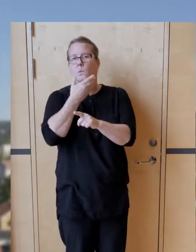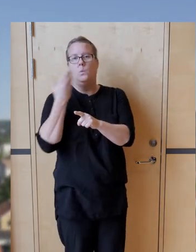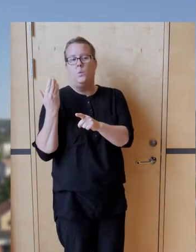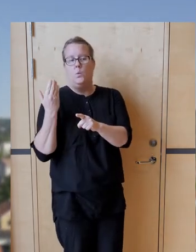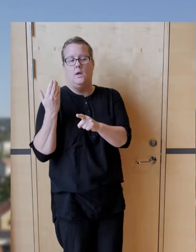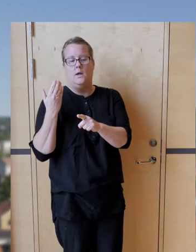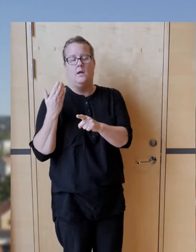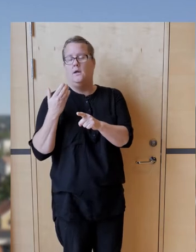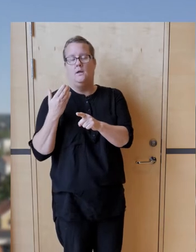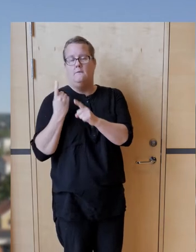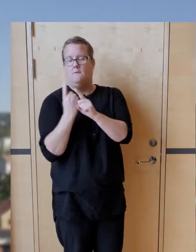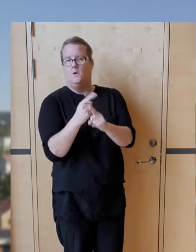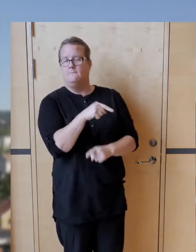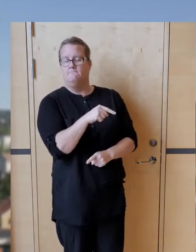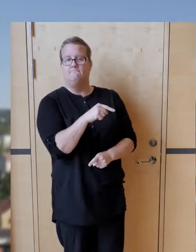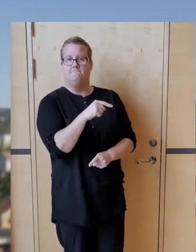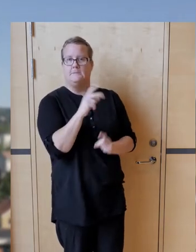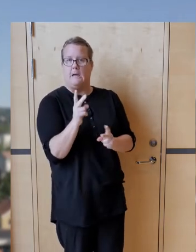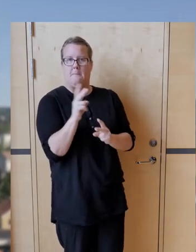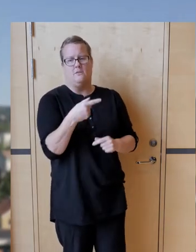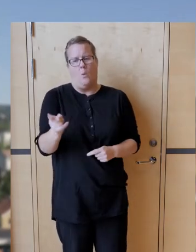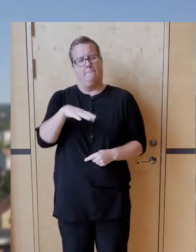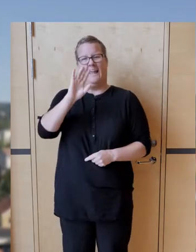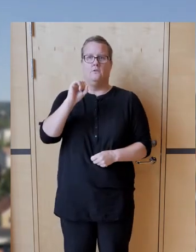Man är mer svävande Så vad det bli för